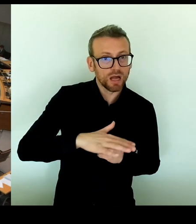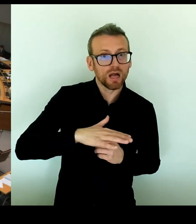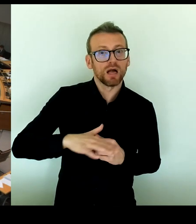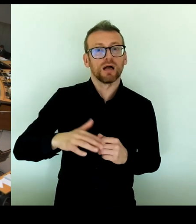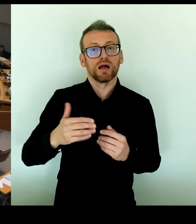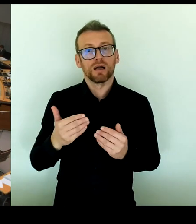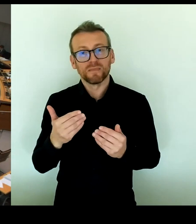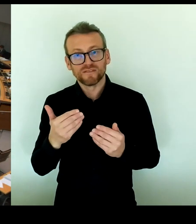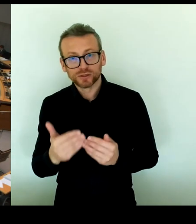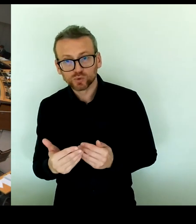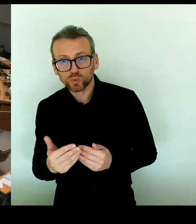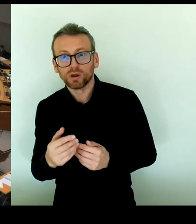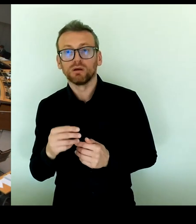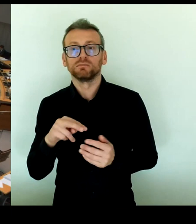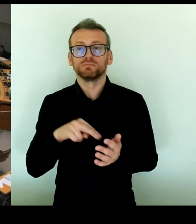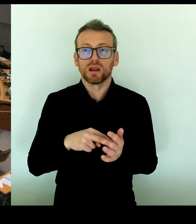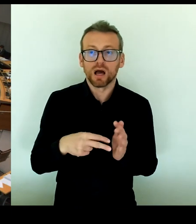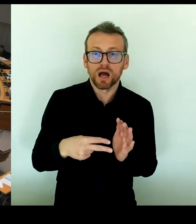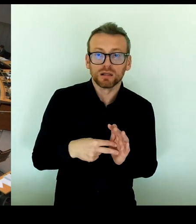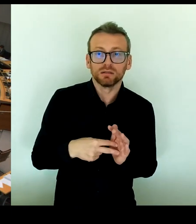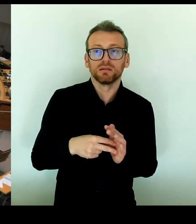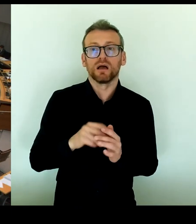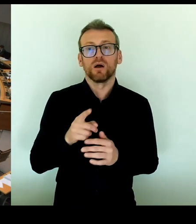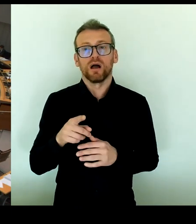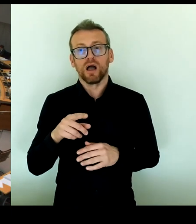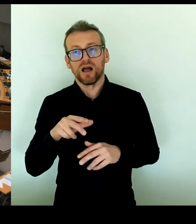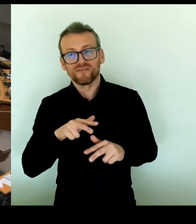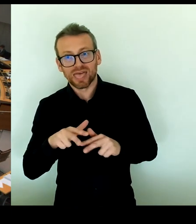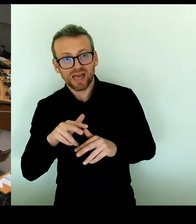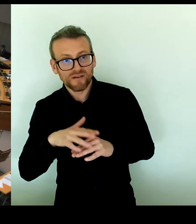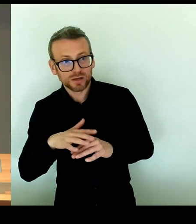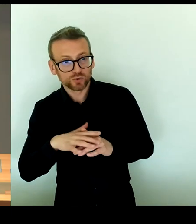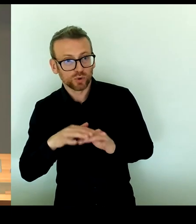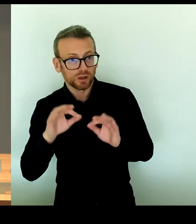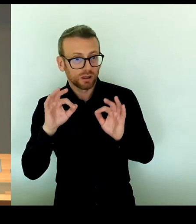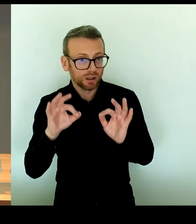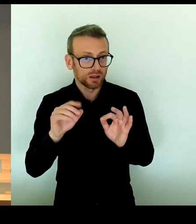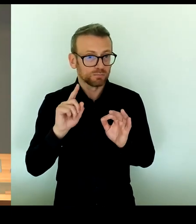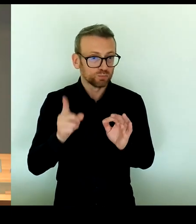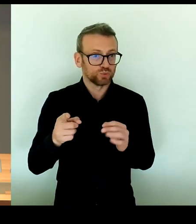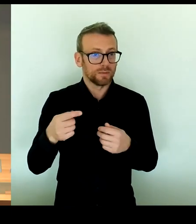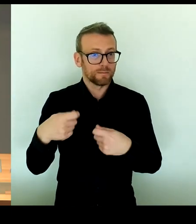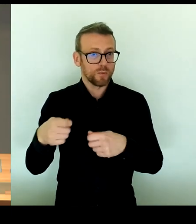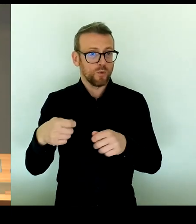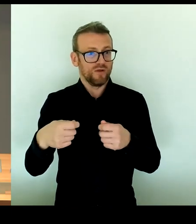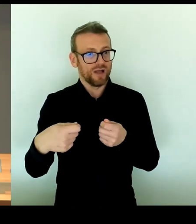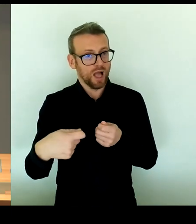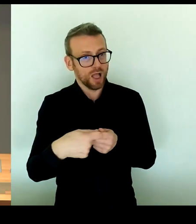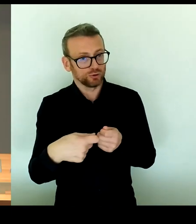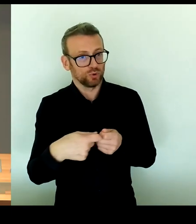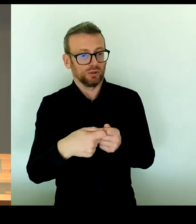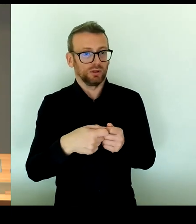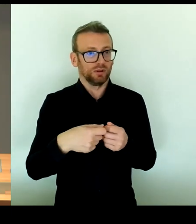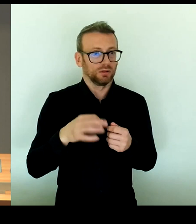Widerspruch hierzu höre ich nicht, dann können wir so verfahren. Ich rufe auf die laufende Nummer 4.2. Das ist die Priorität der Fraktion Die Linke